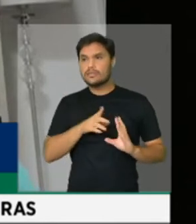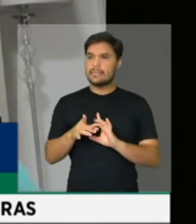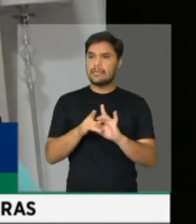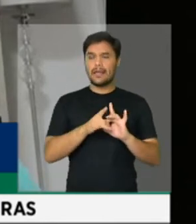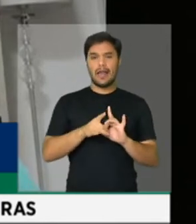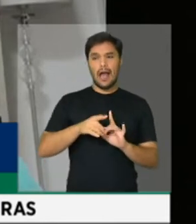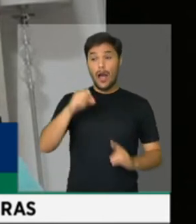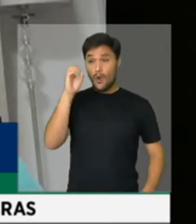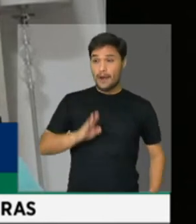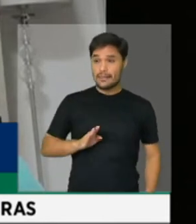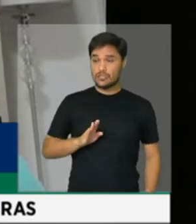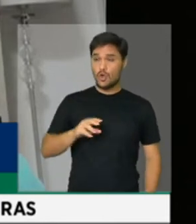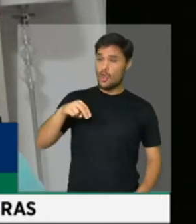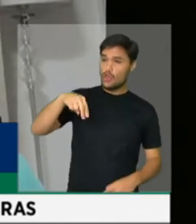CONSIDERA A ELETROBRAS FRUTO